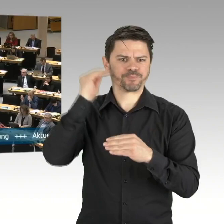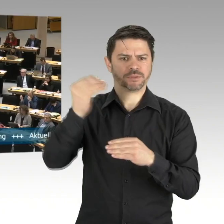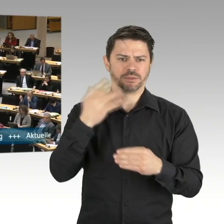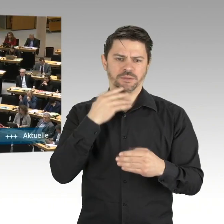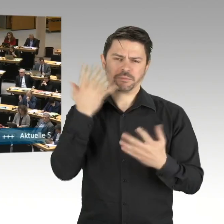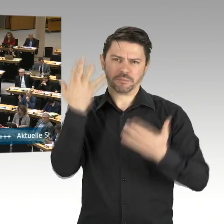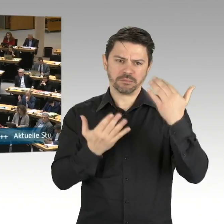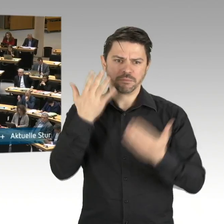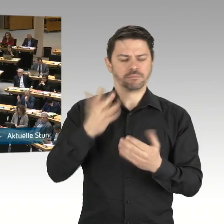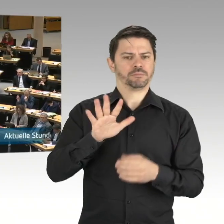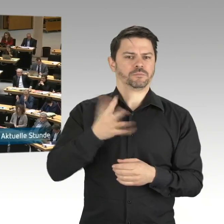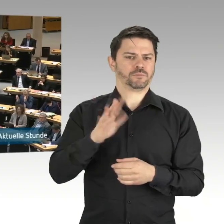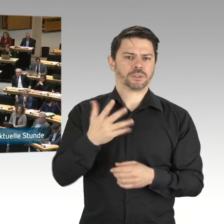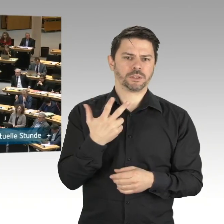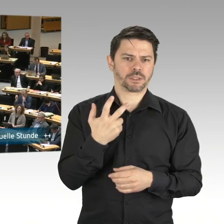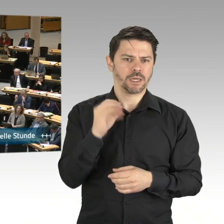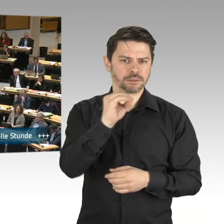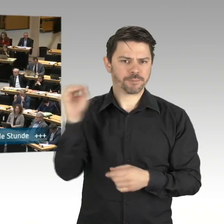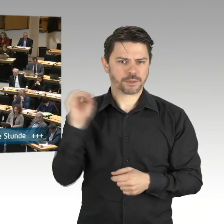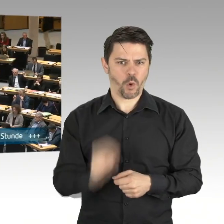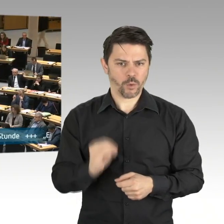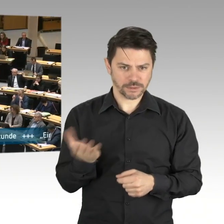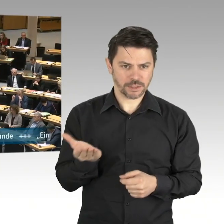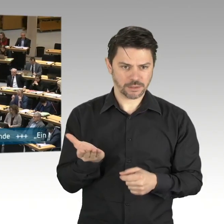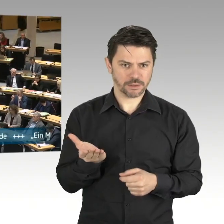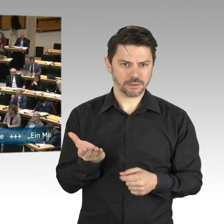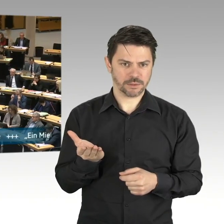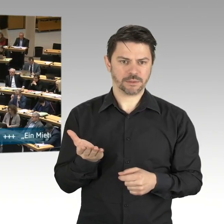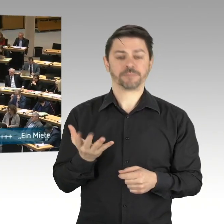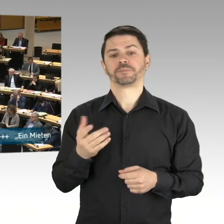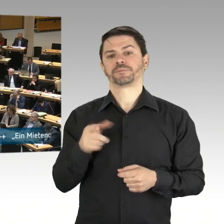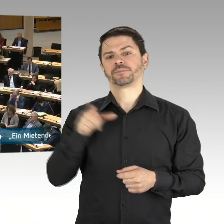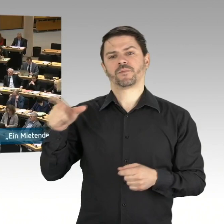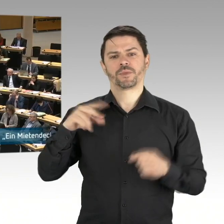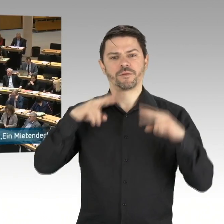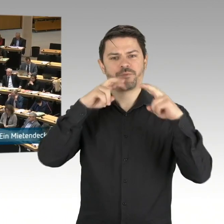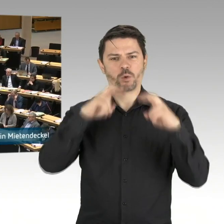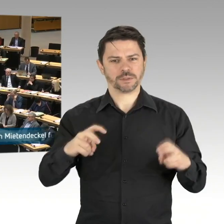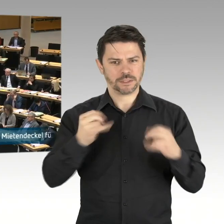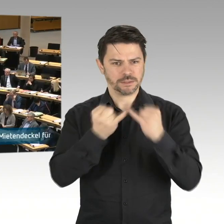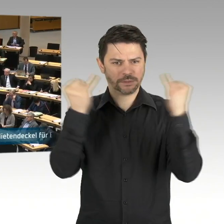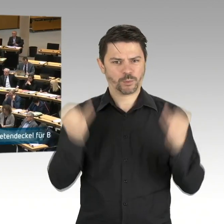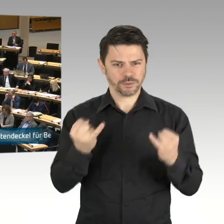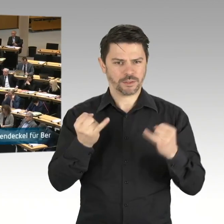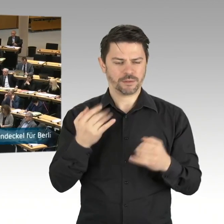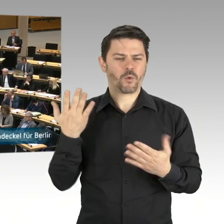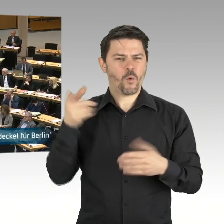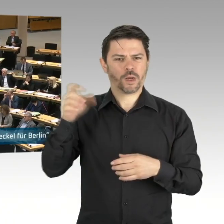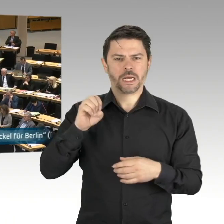Das ist eine Entwicklung, der wir Einhalt gebieten müssen. Die Spekulation muss gebremst werden